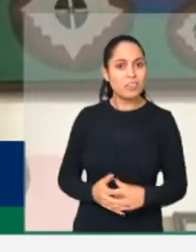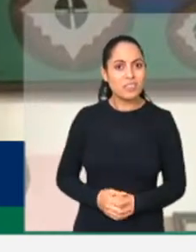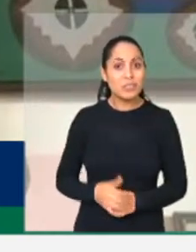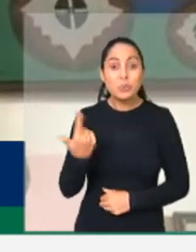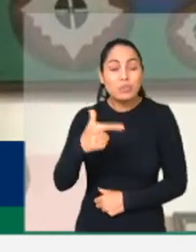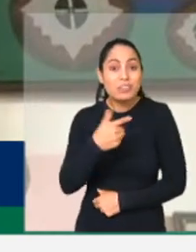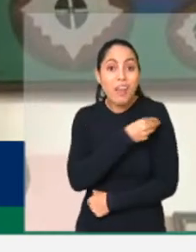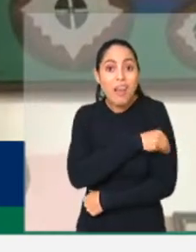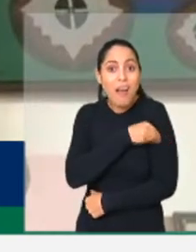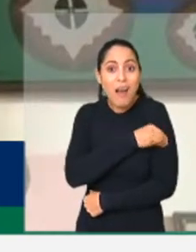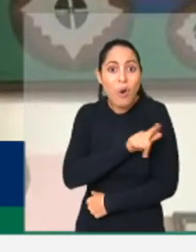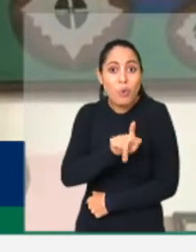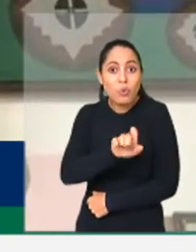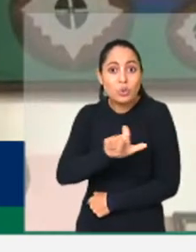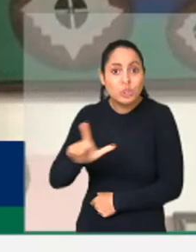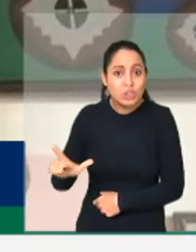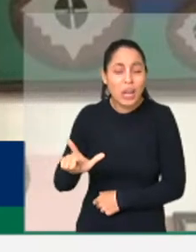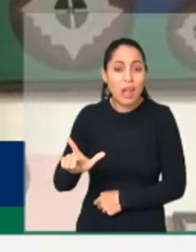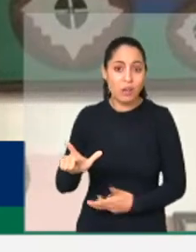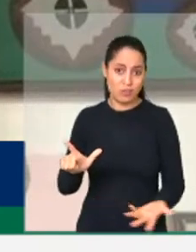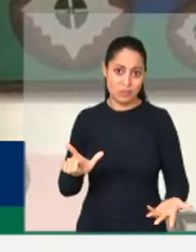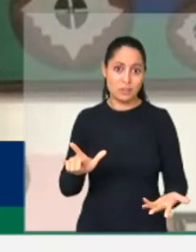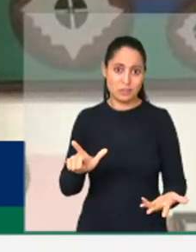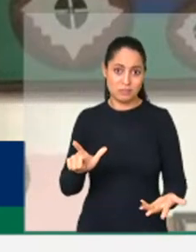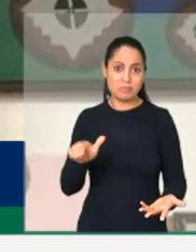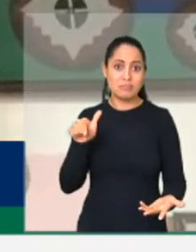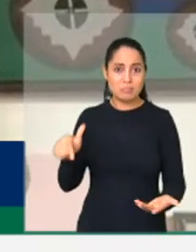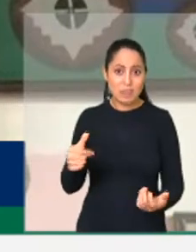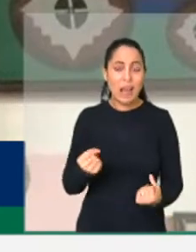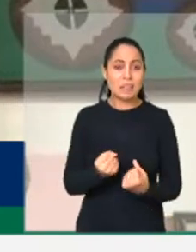APELO. QUE POSSAM ATENDER NÃO SOMENTE A FENO TRAD MAS TASSO TRABALHADORAS, ESSAS MULHERES